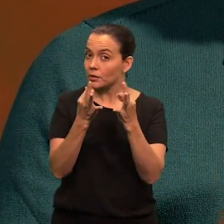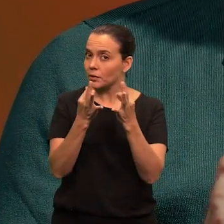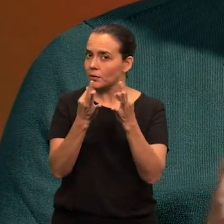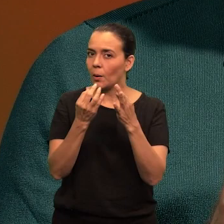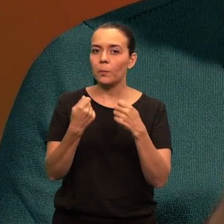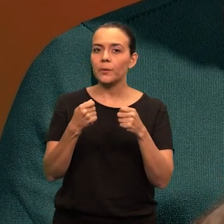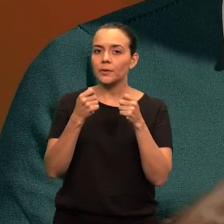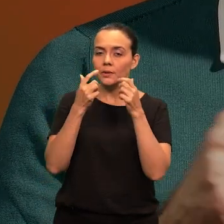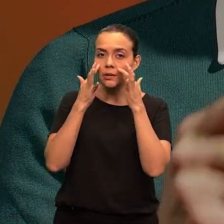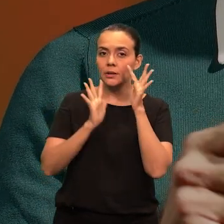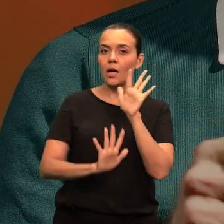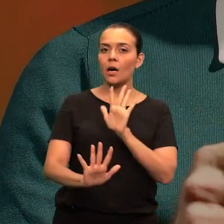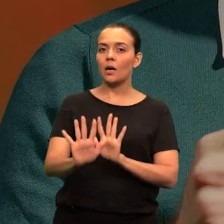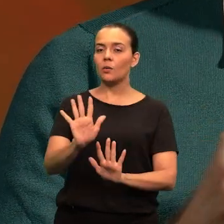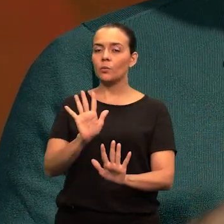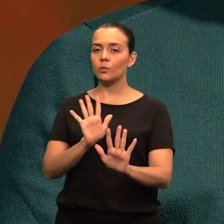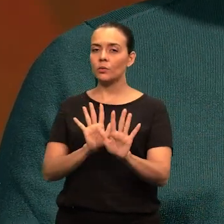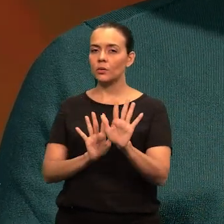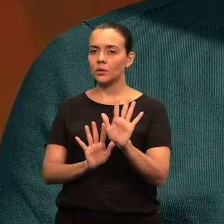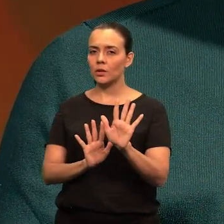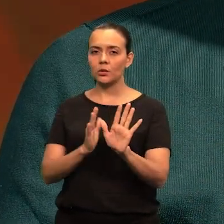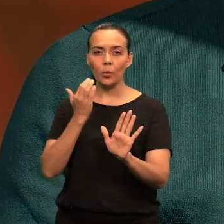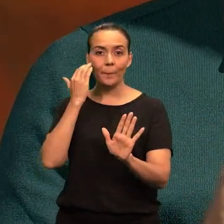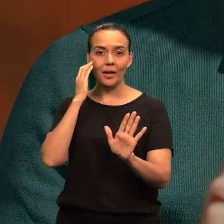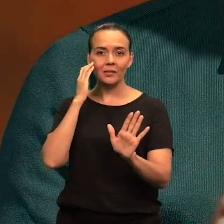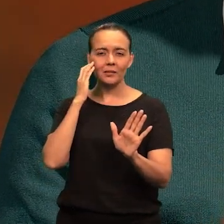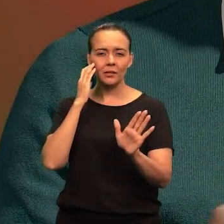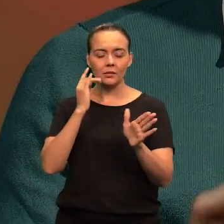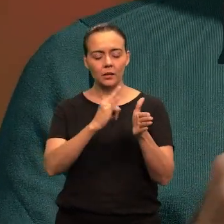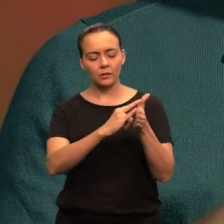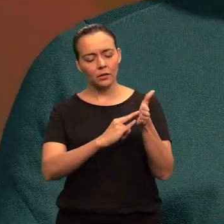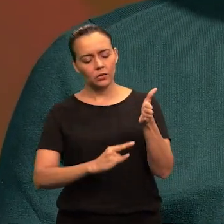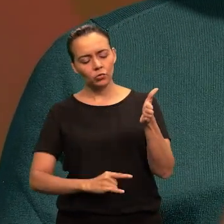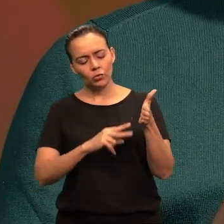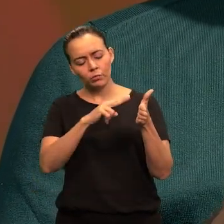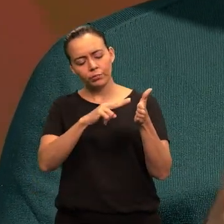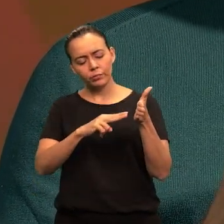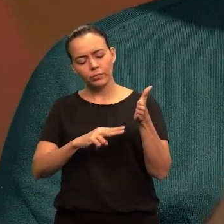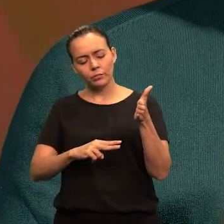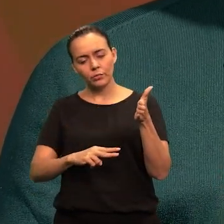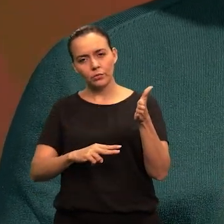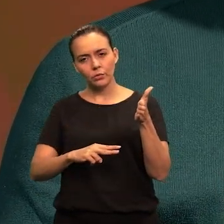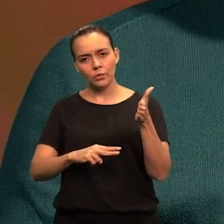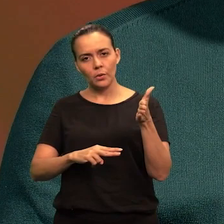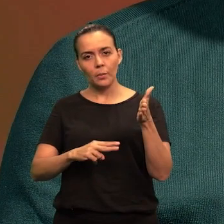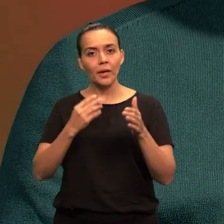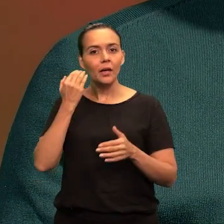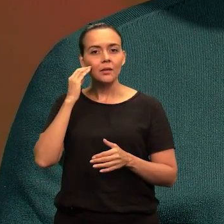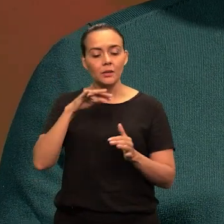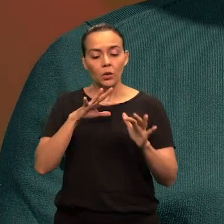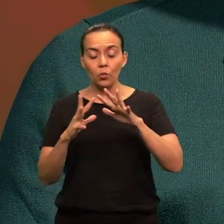para nós termos o cuidado de fazermos a leitura do Confúcio a partir das lógicas do mundo ocidental.